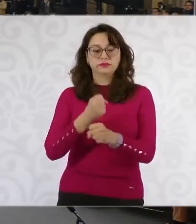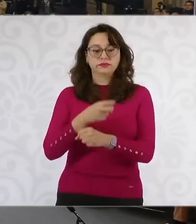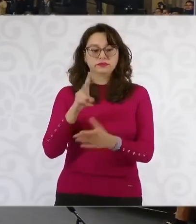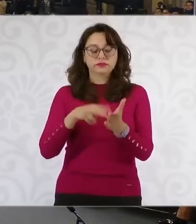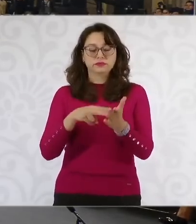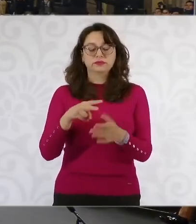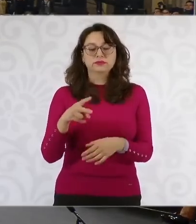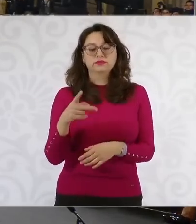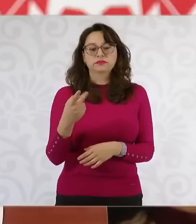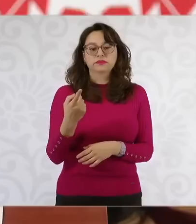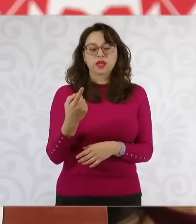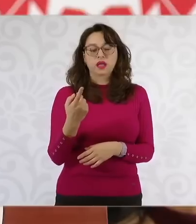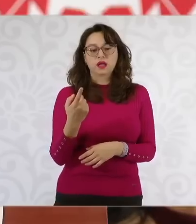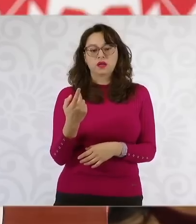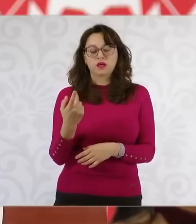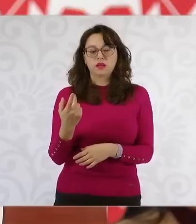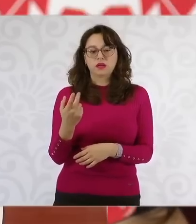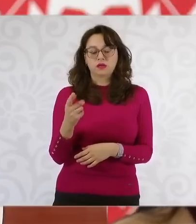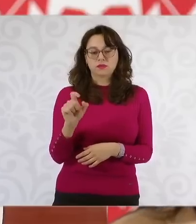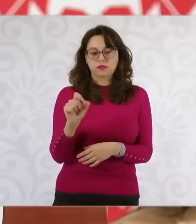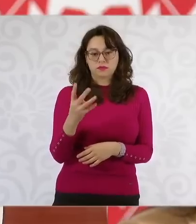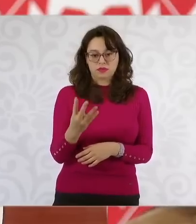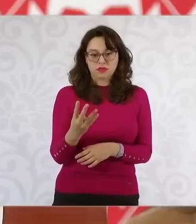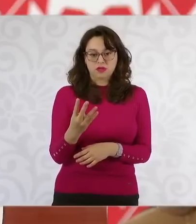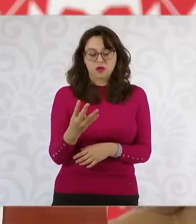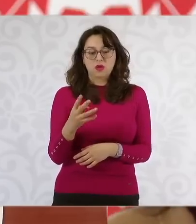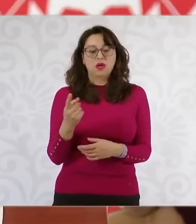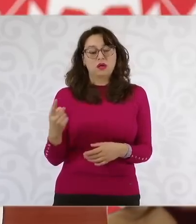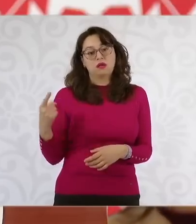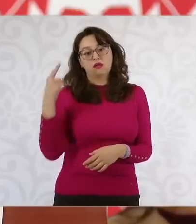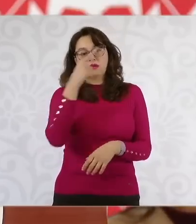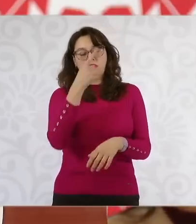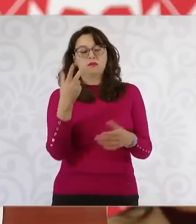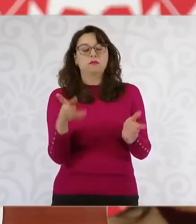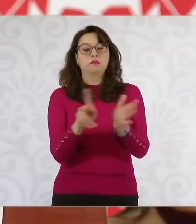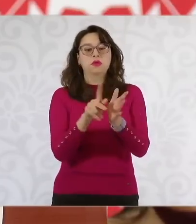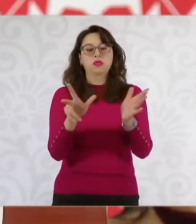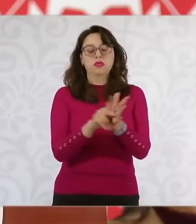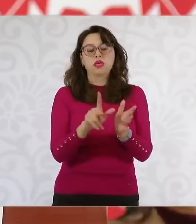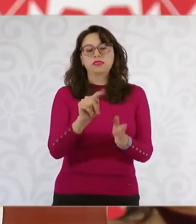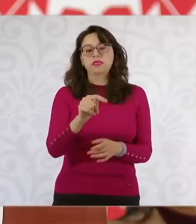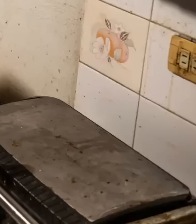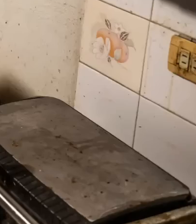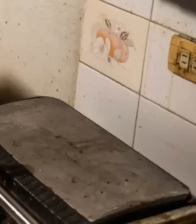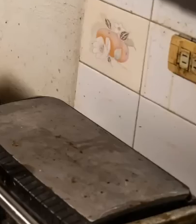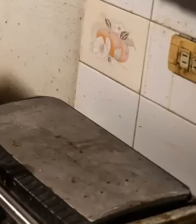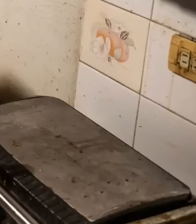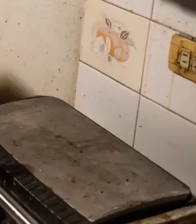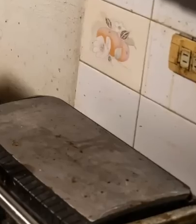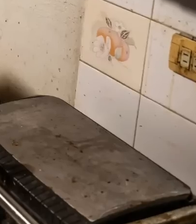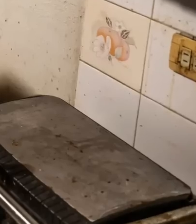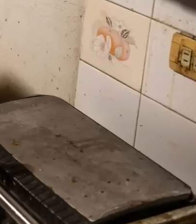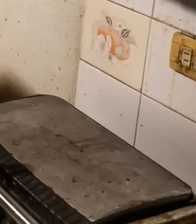de New York Times publicó un artículo denominado Así es un laboratorio de fentanilo del Cártel de